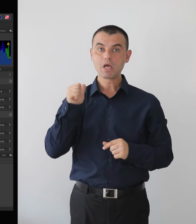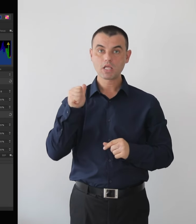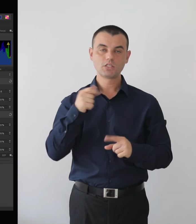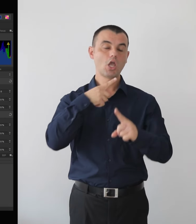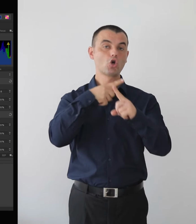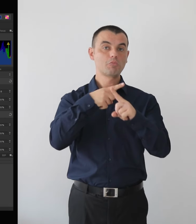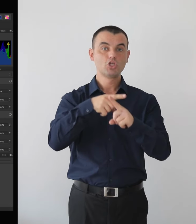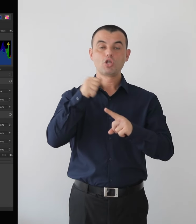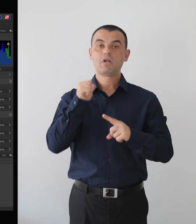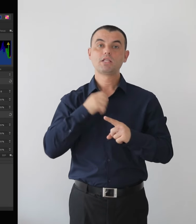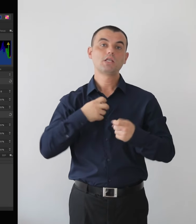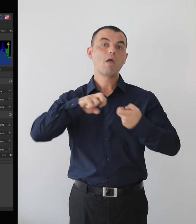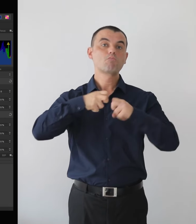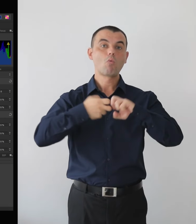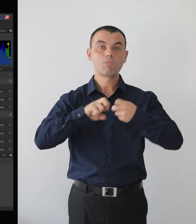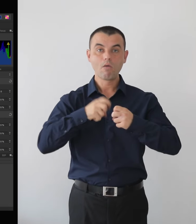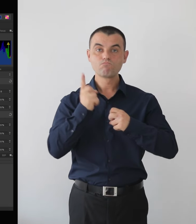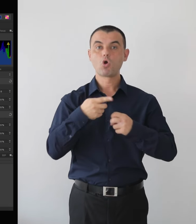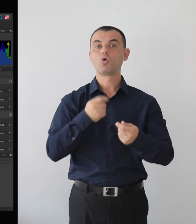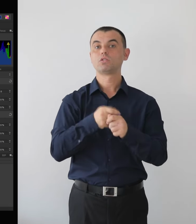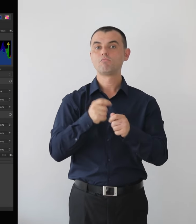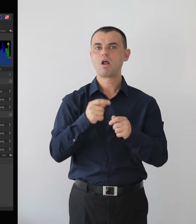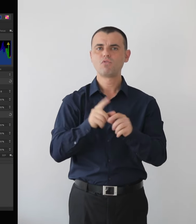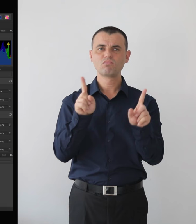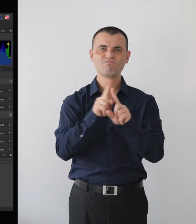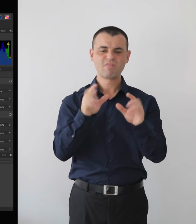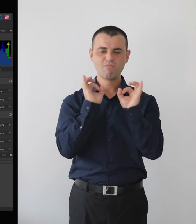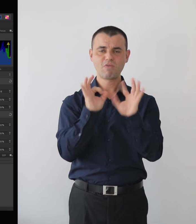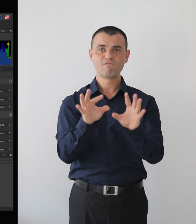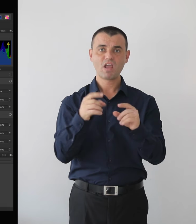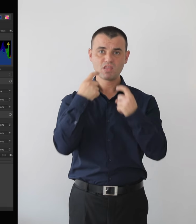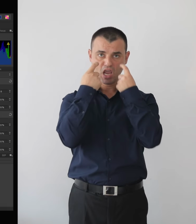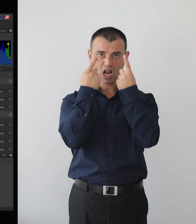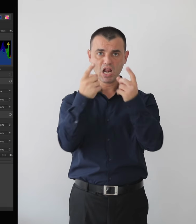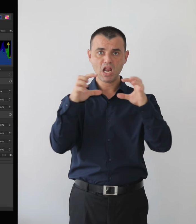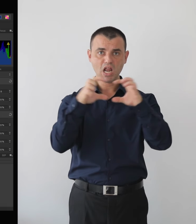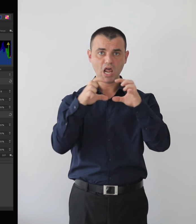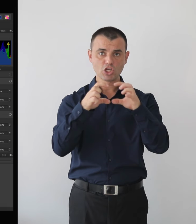Хроматичните отклонения са проблем, причинен от несъвършенствата на лещите, които причиняват несъответствие в цвета